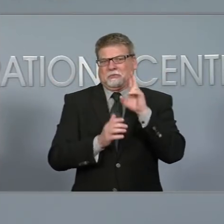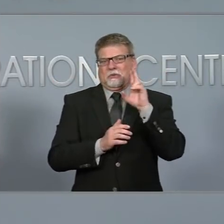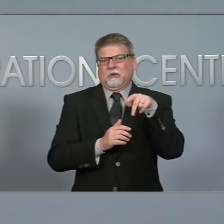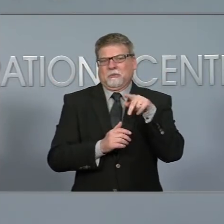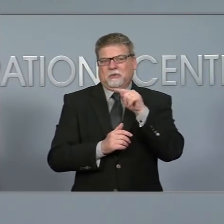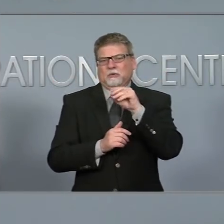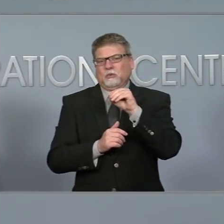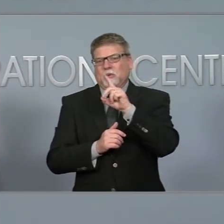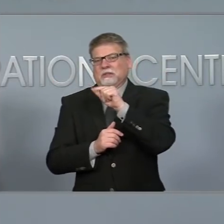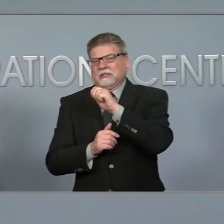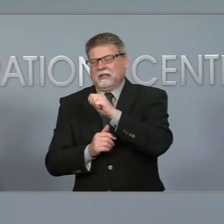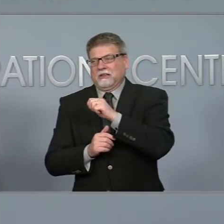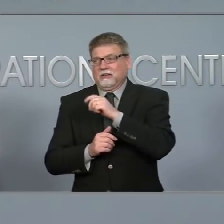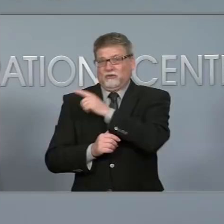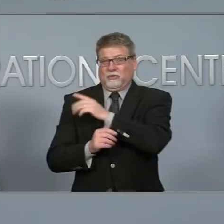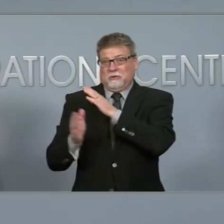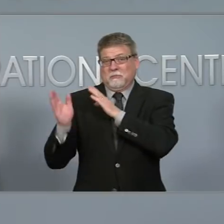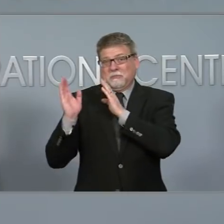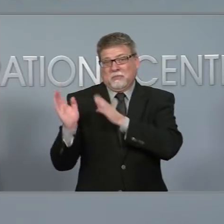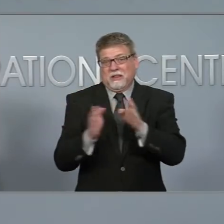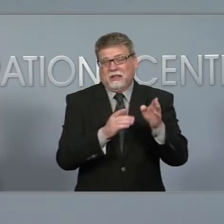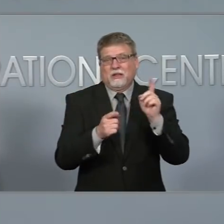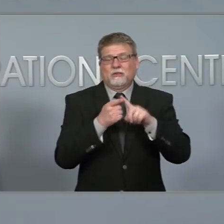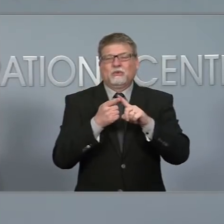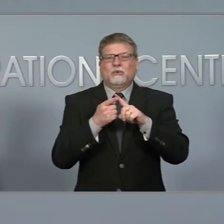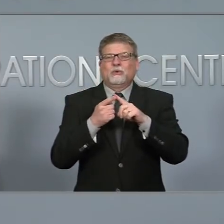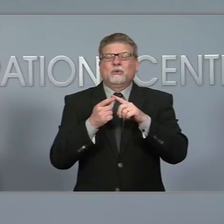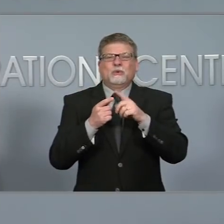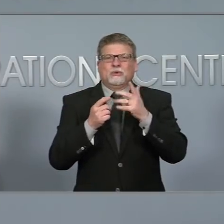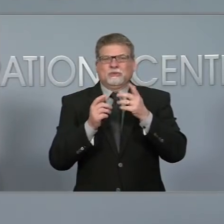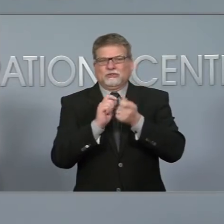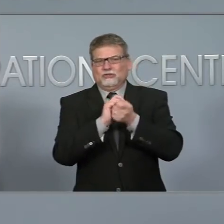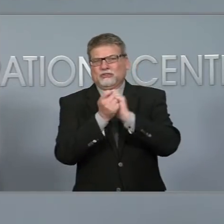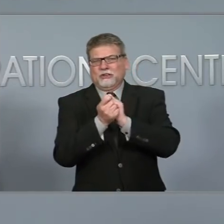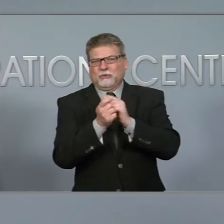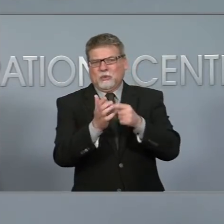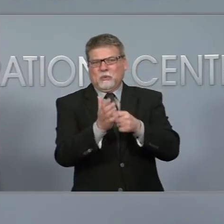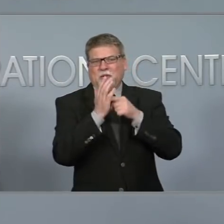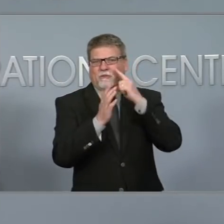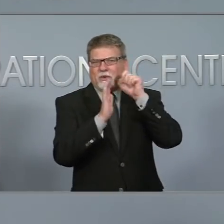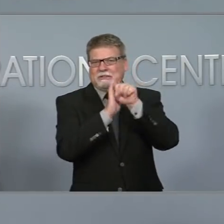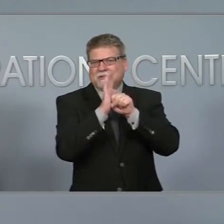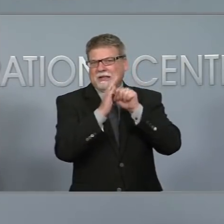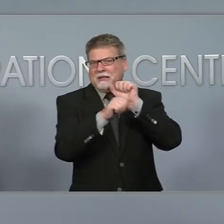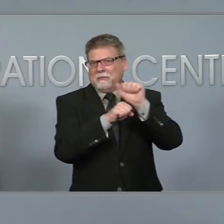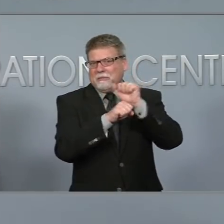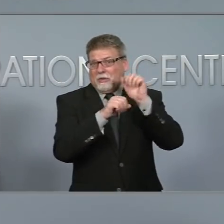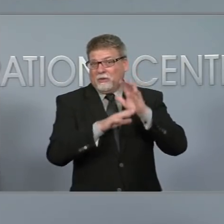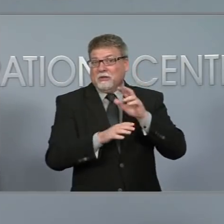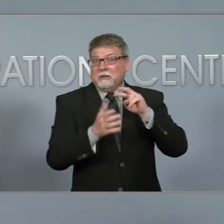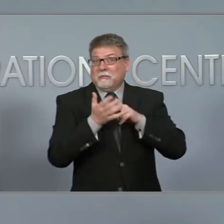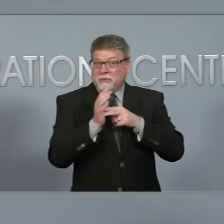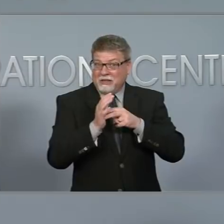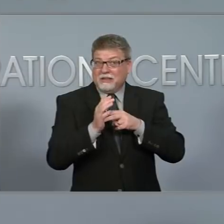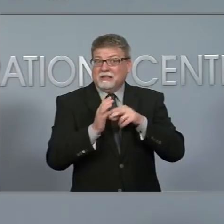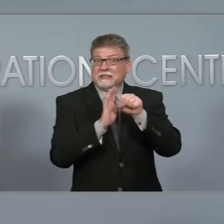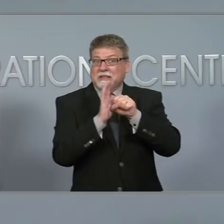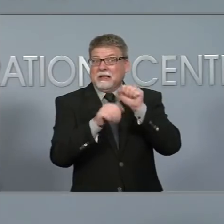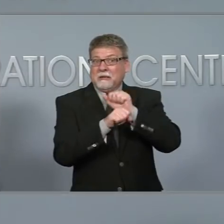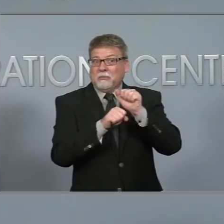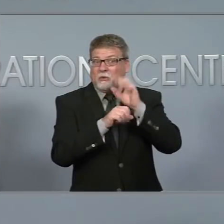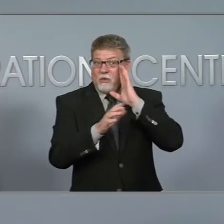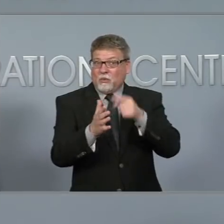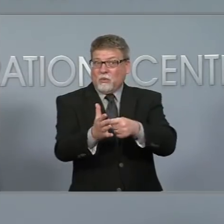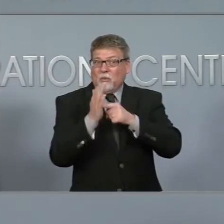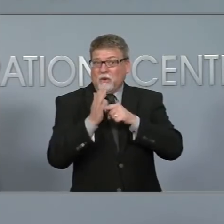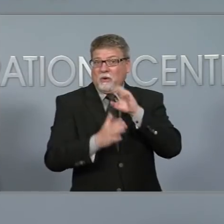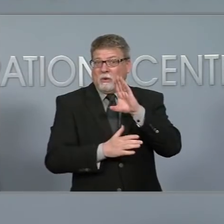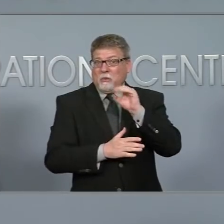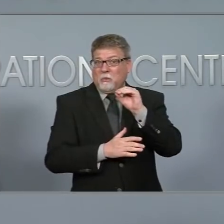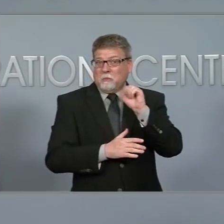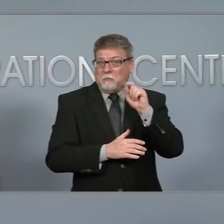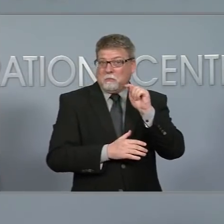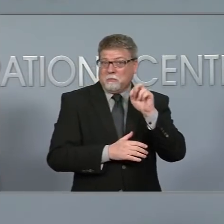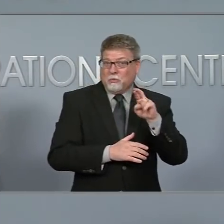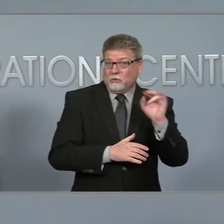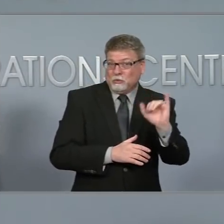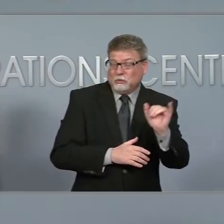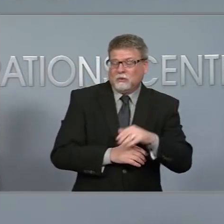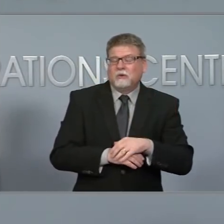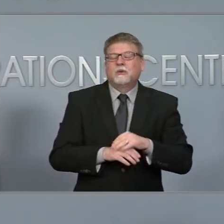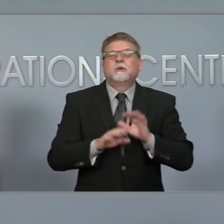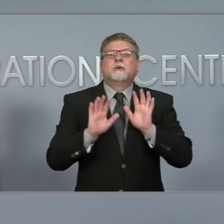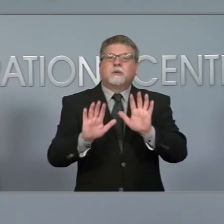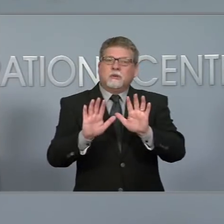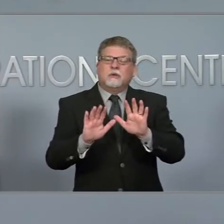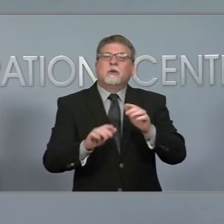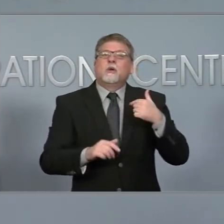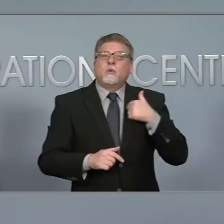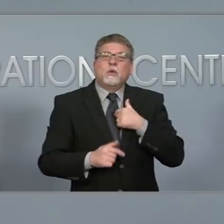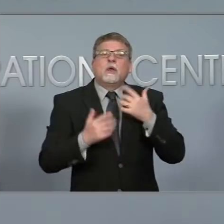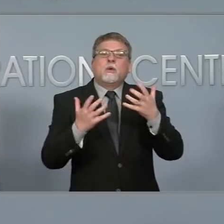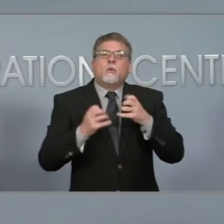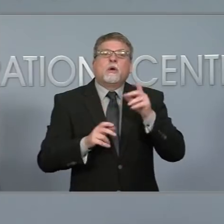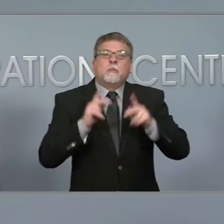vacunas.